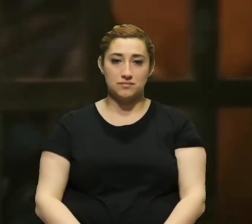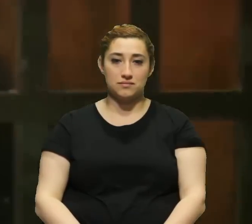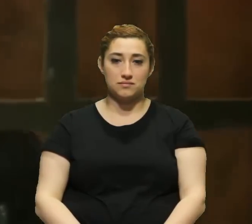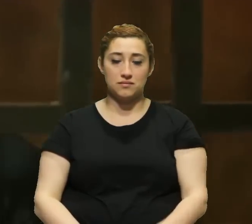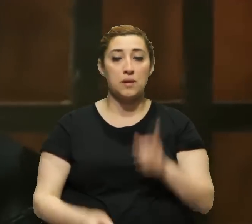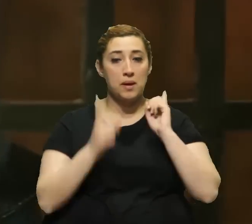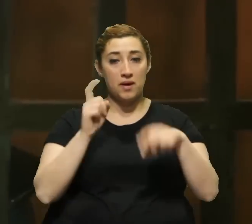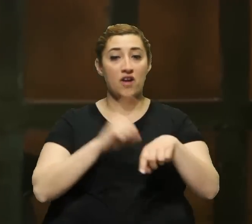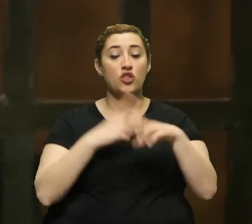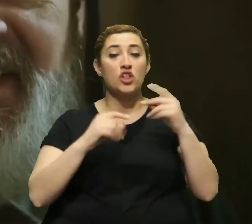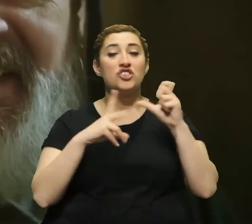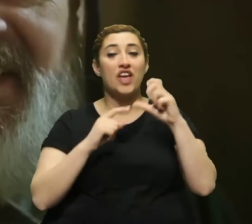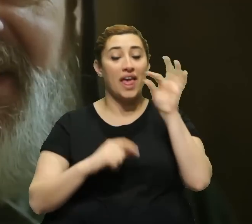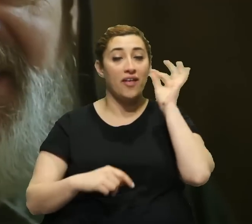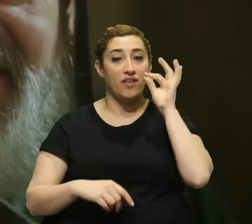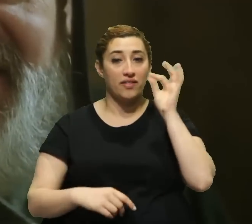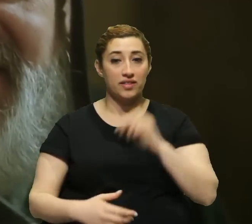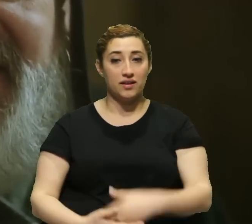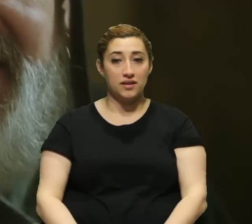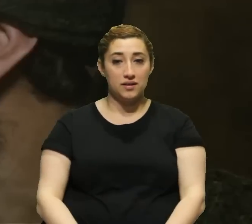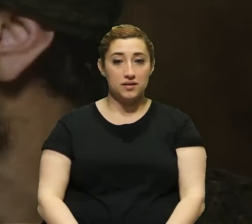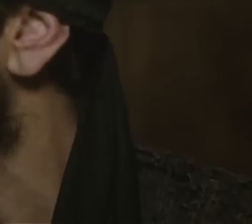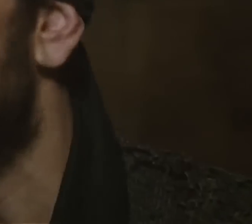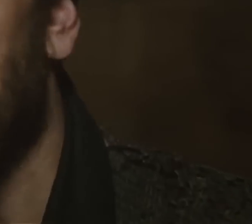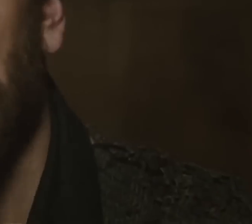Duruşma vaktidir Şeyh Efendi!